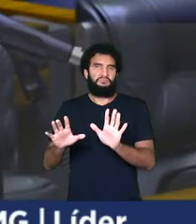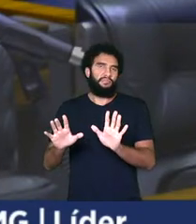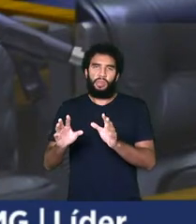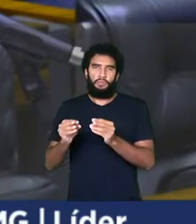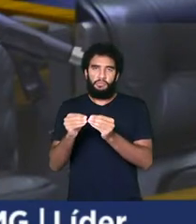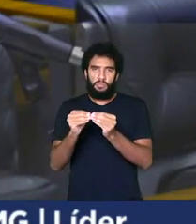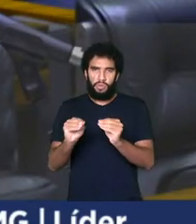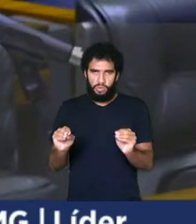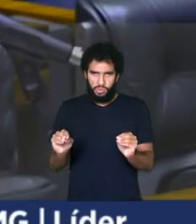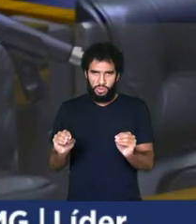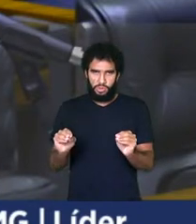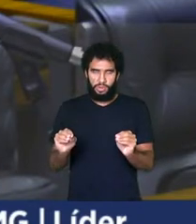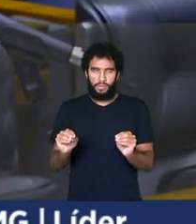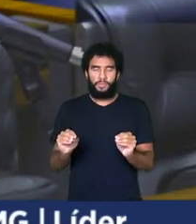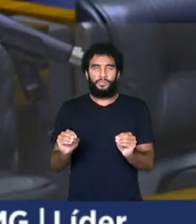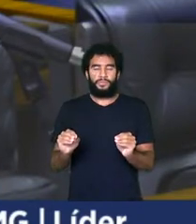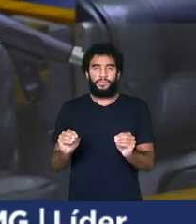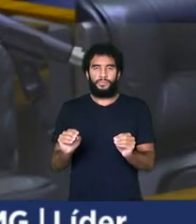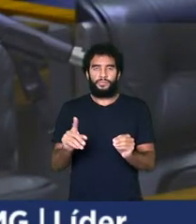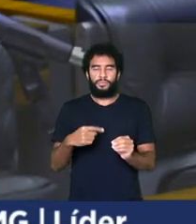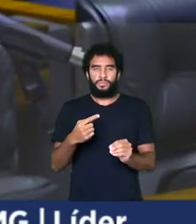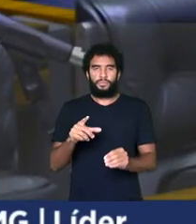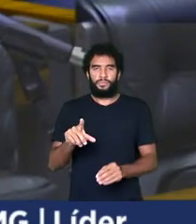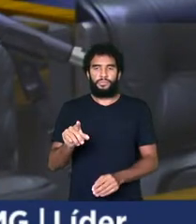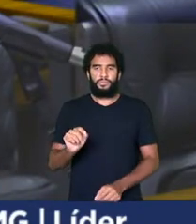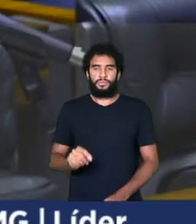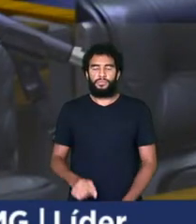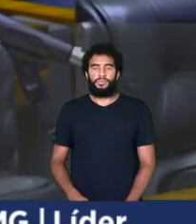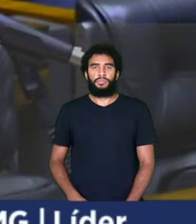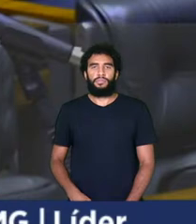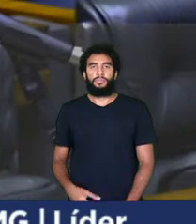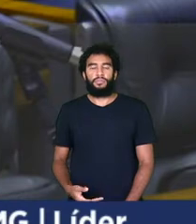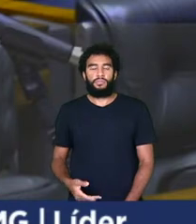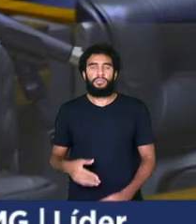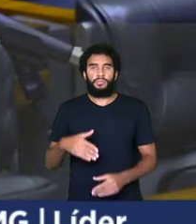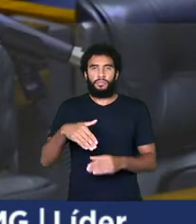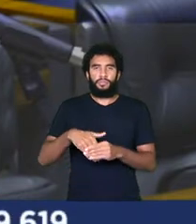DATIVO DADOS DESSE PROJETO DE RESPONDER AO POVO BRASILEIRO, MAS EU ACHO FUNDAMENTAL.